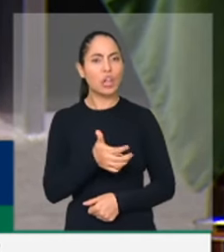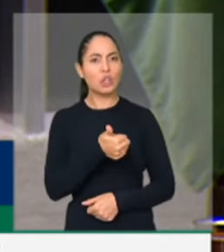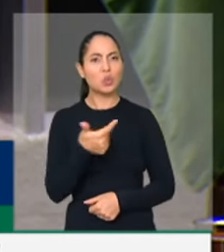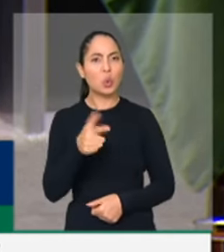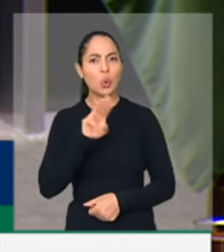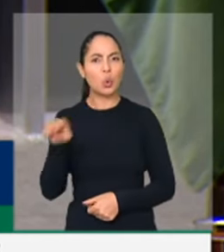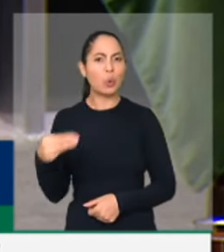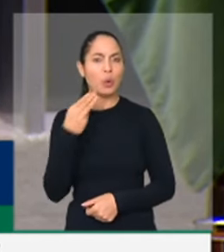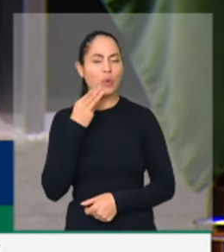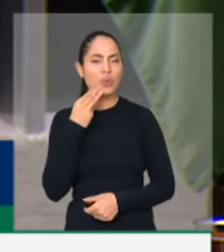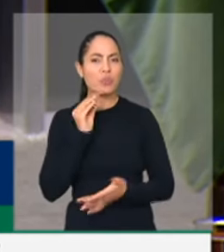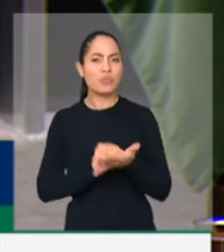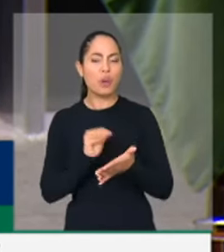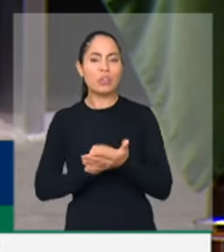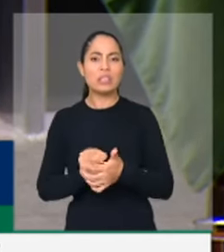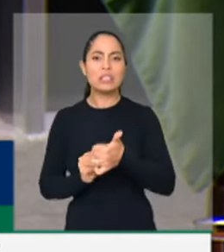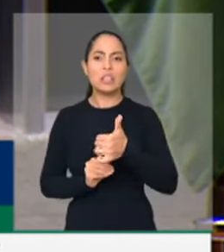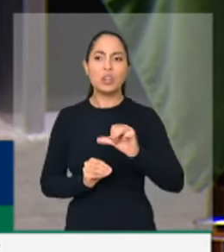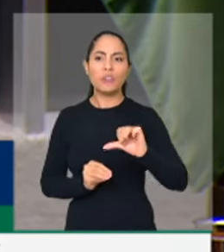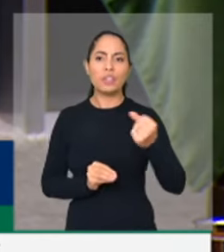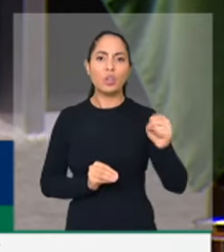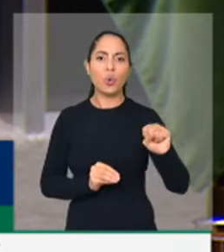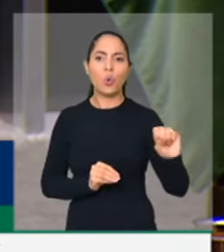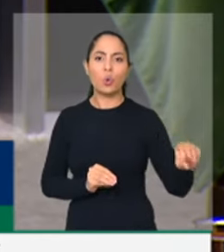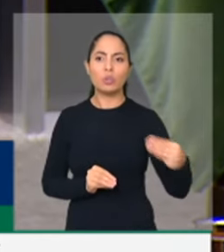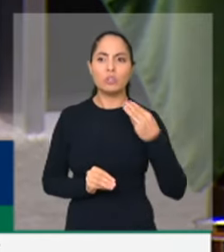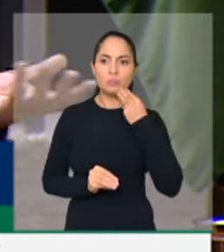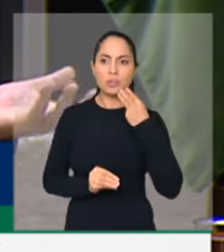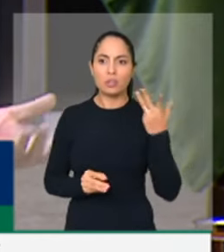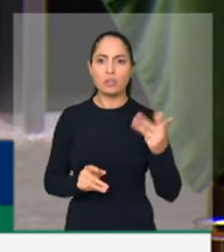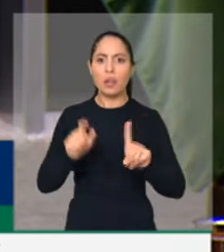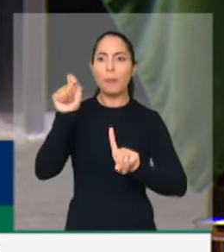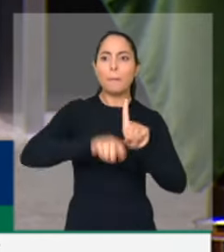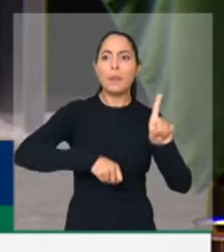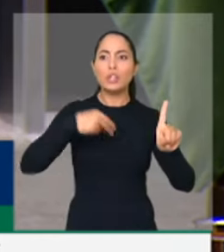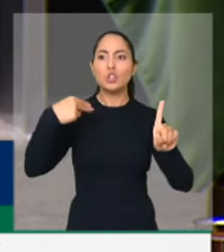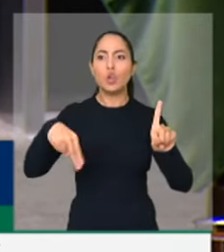CHEGAR NO MÊS DE NOVEMBRO E NÃO TEMOS DADO CONTA DA VACINAÇÃO. ENTÃO EU ACHO QUE É IMPORTANTE TAMBÉM,